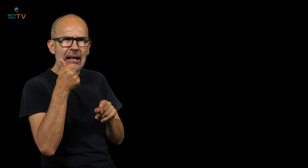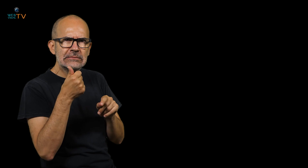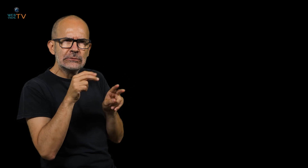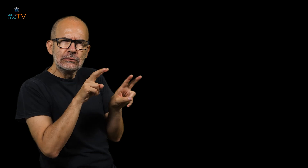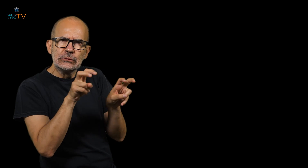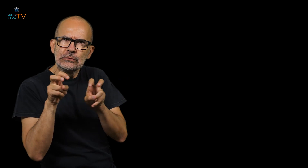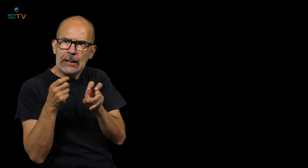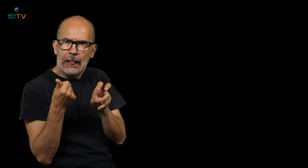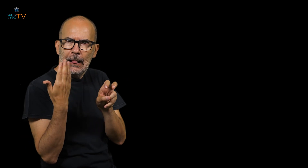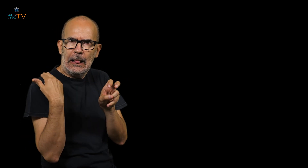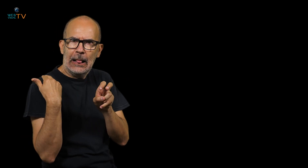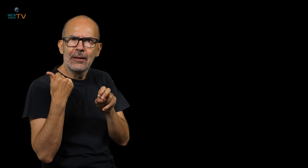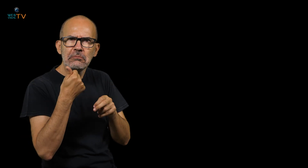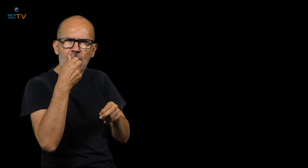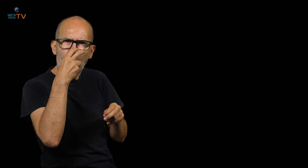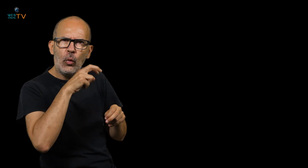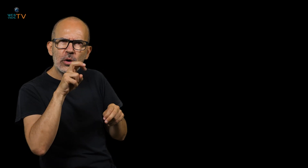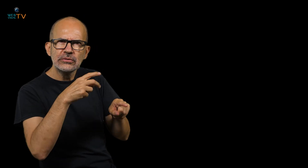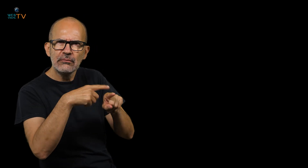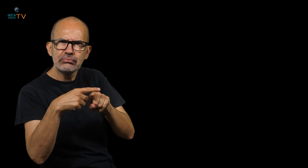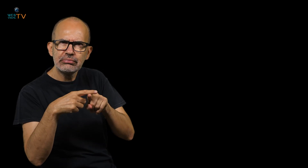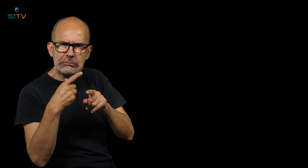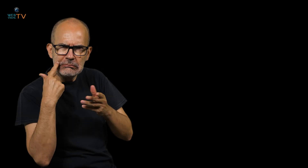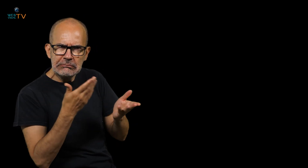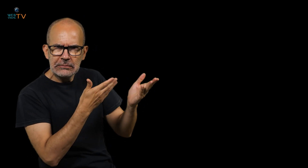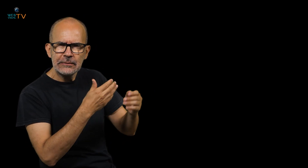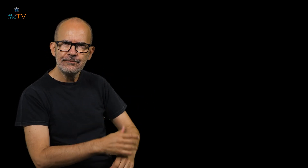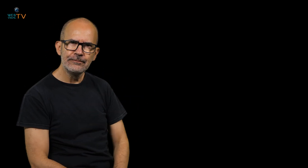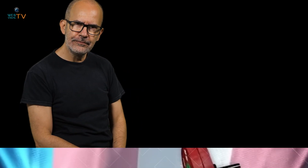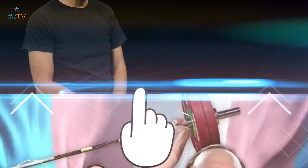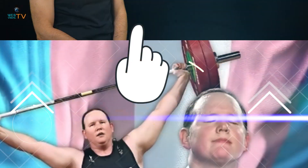Veamos ahora algunas novedades y curiosidades.